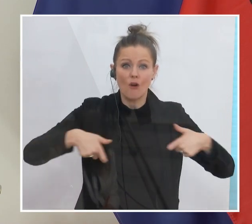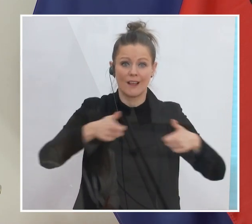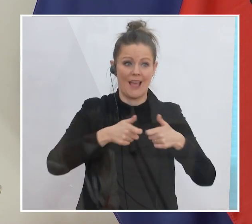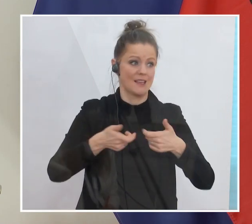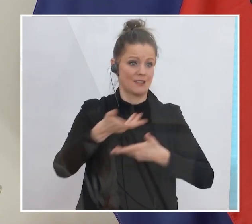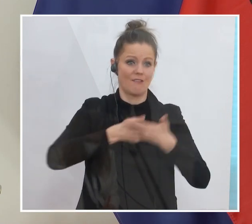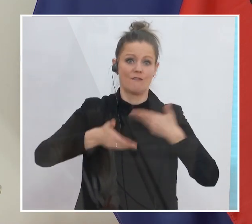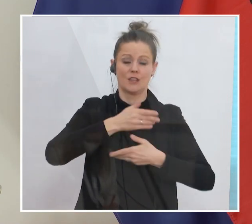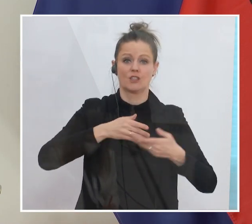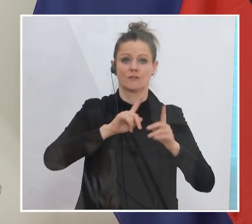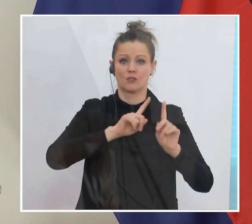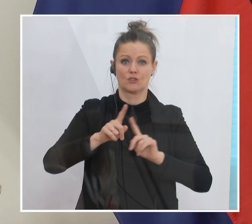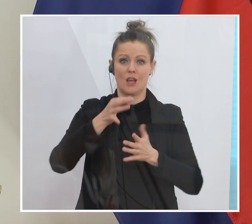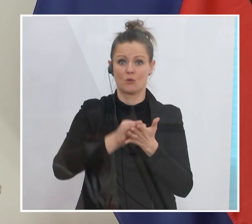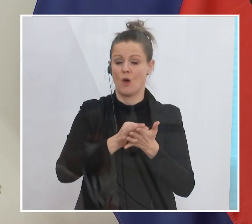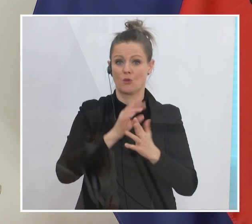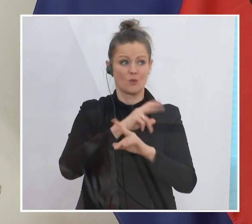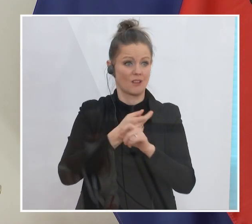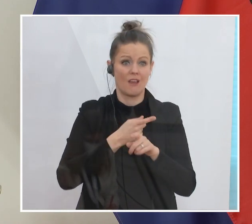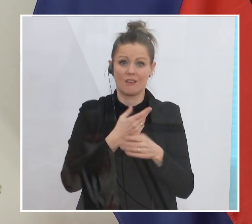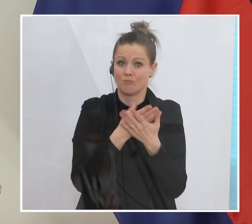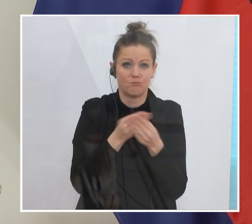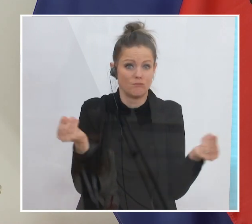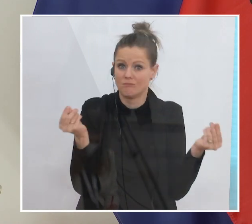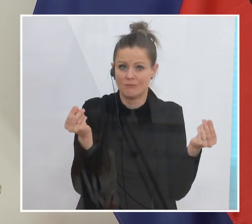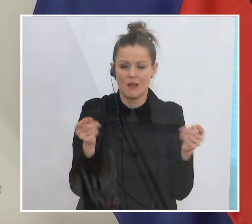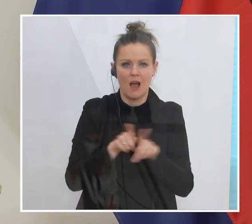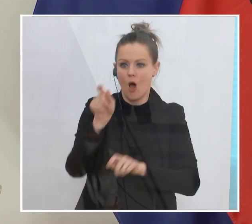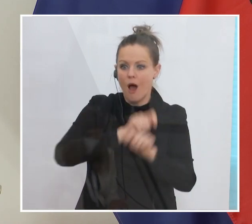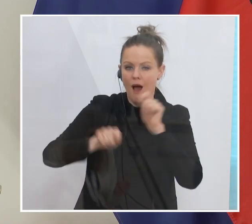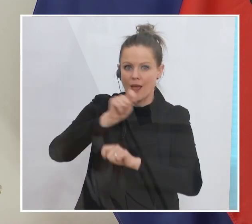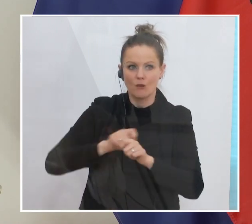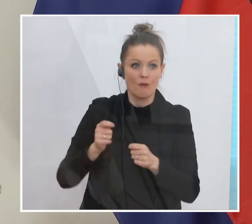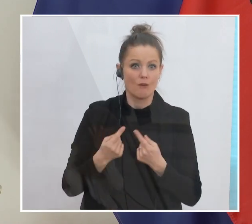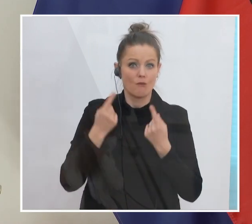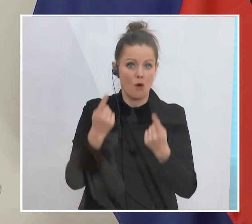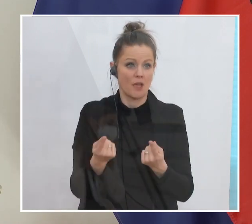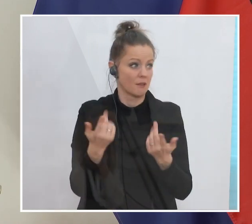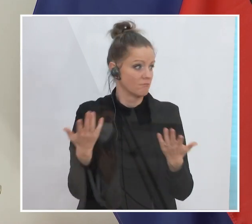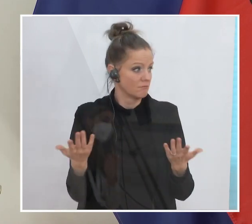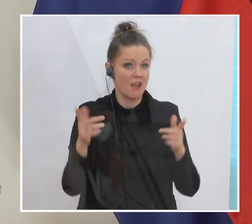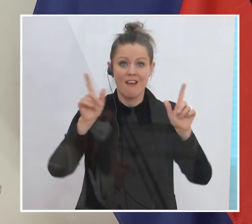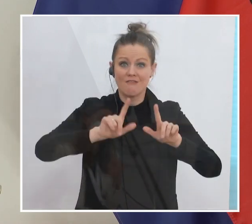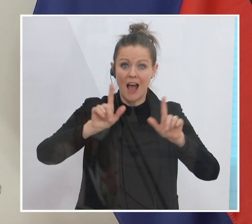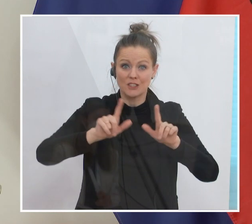extrem fehlen. Viele der Einkäufe werden einfach anhand auch dieser Veranstaltungen getätigt,